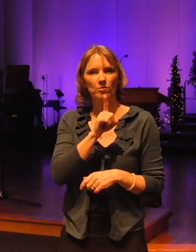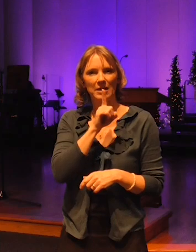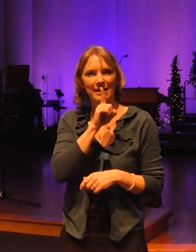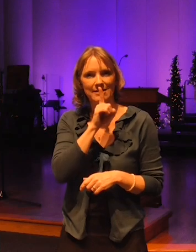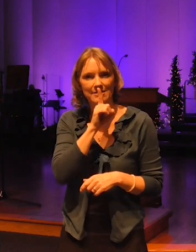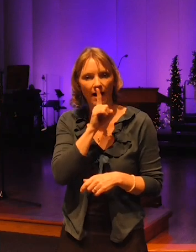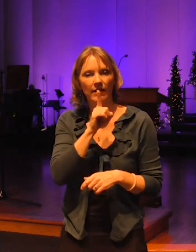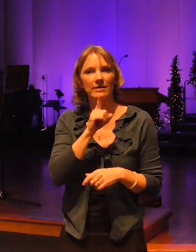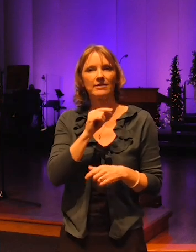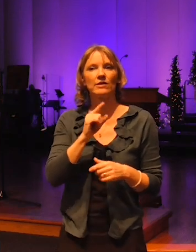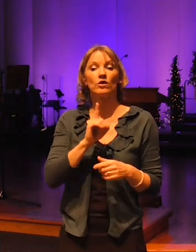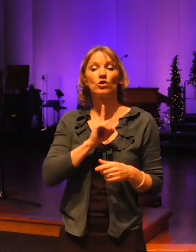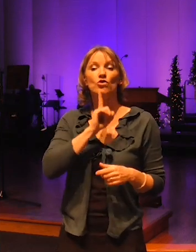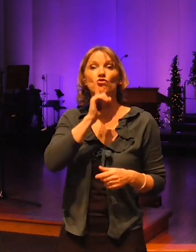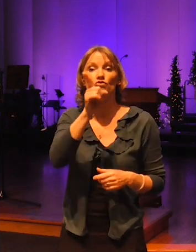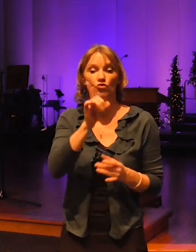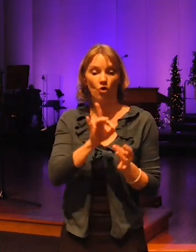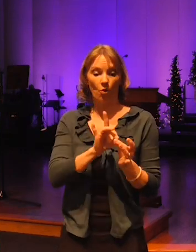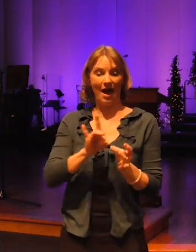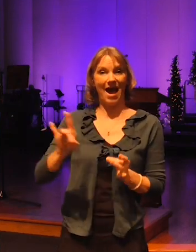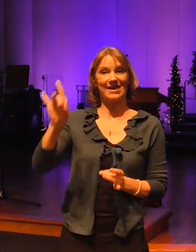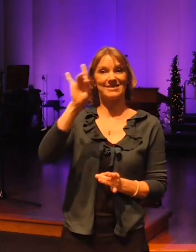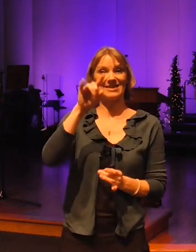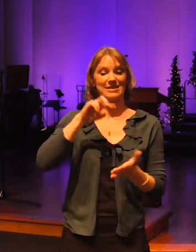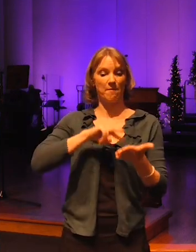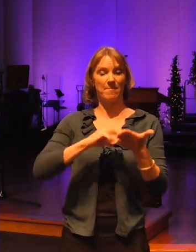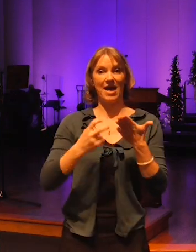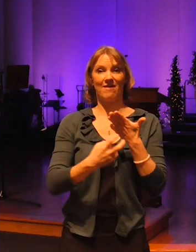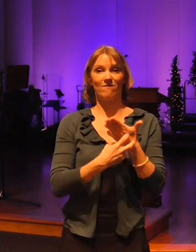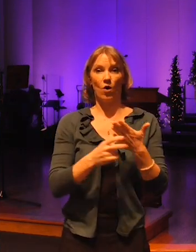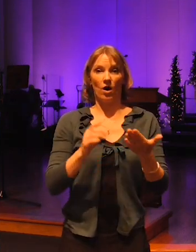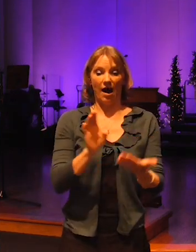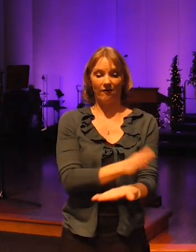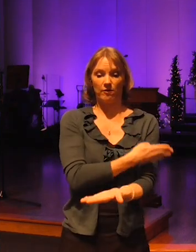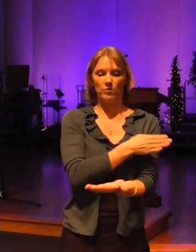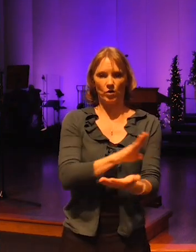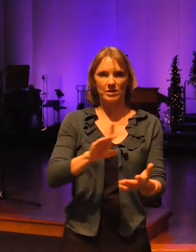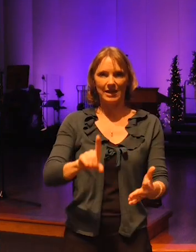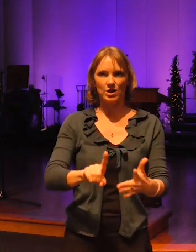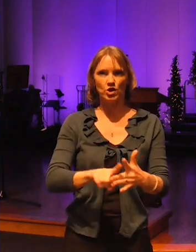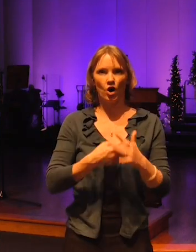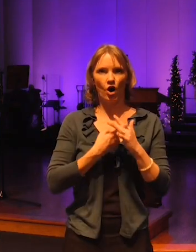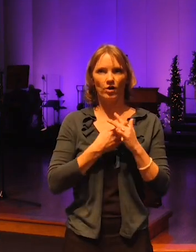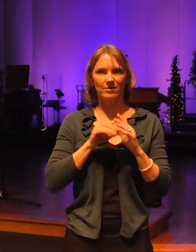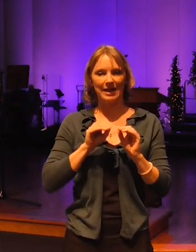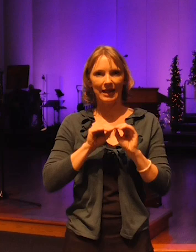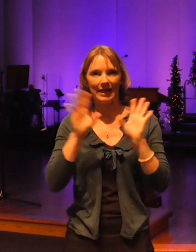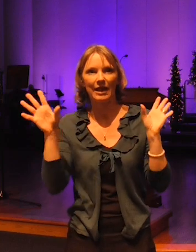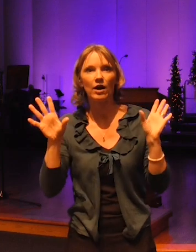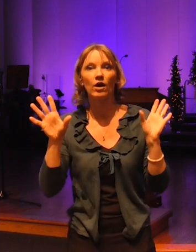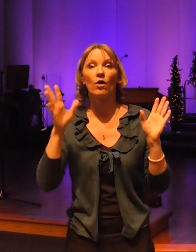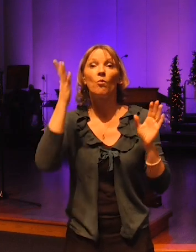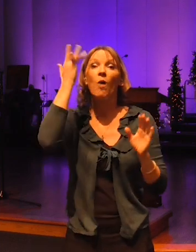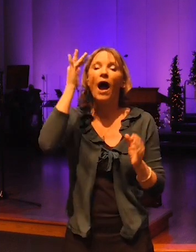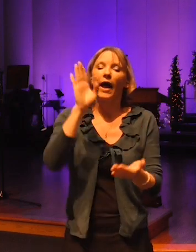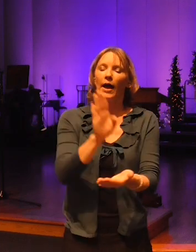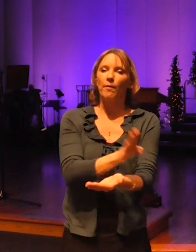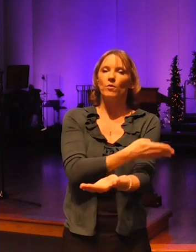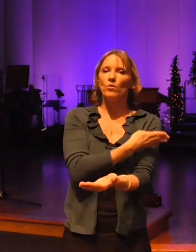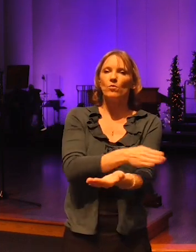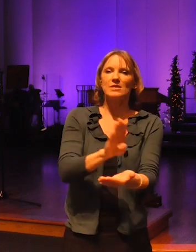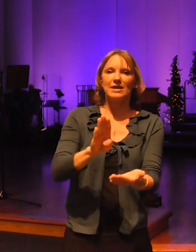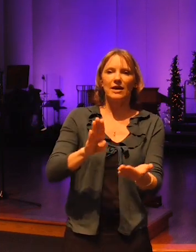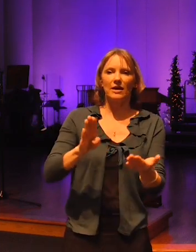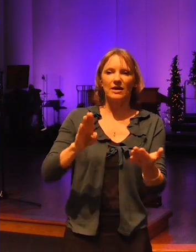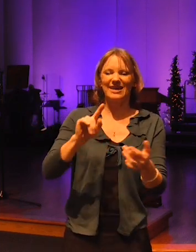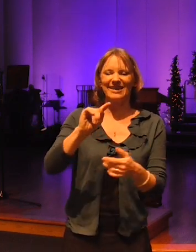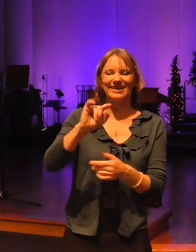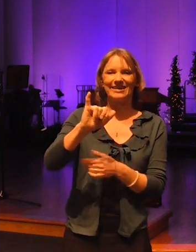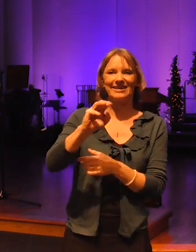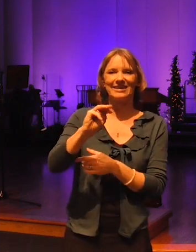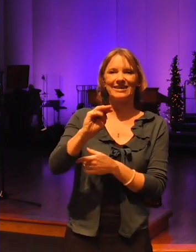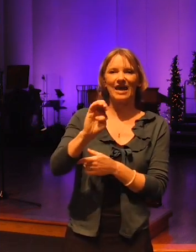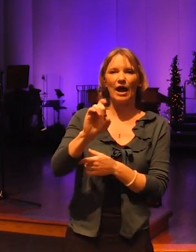de esta metáfora de la música comienza a ven porque la música es eterna la canción de tu alma